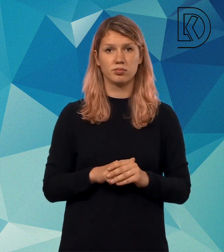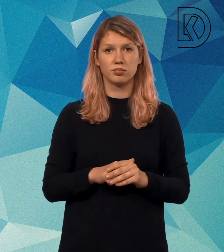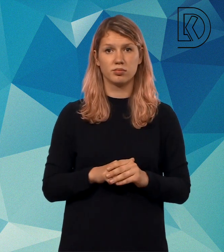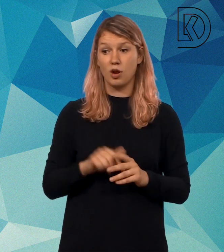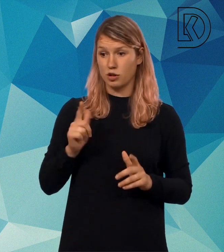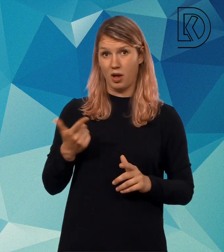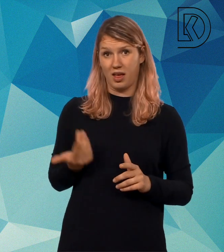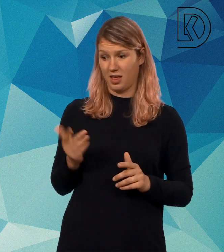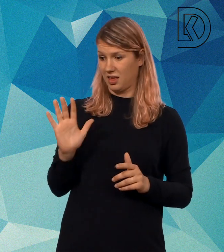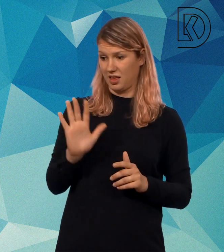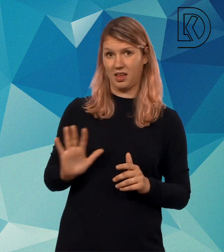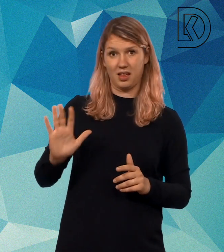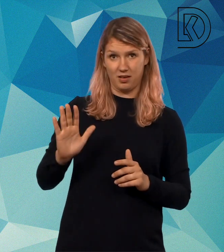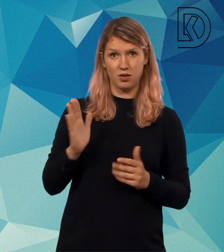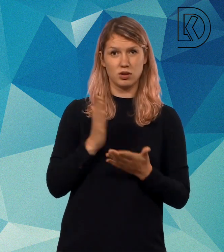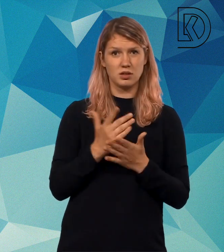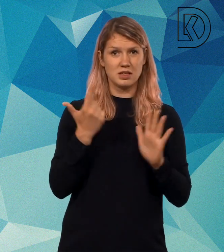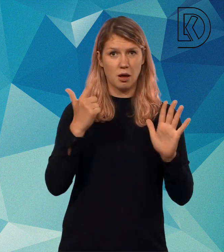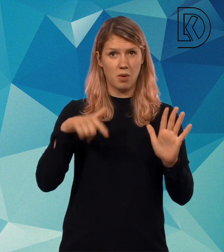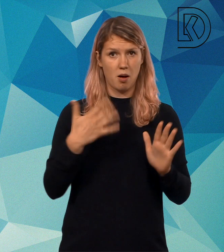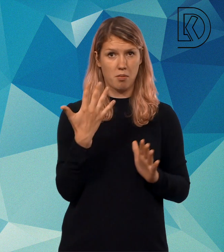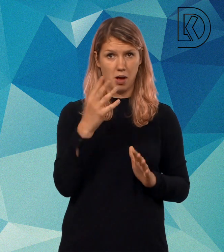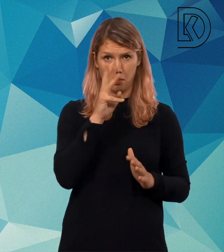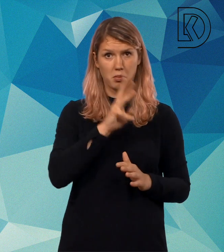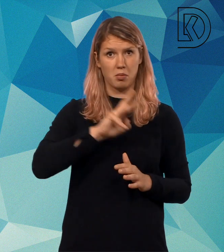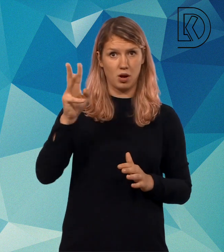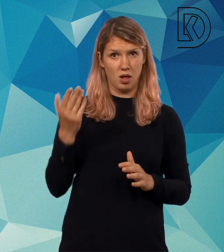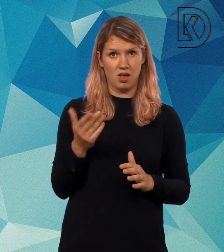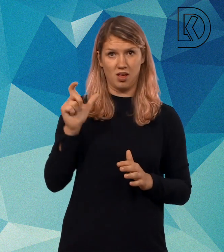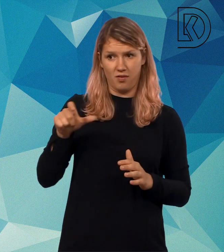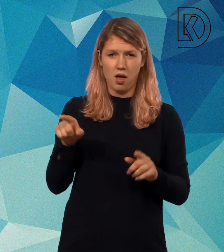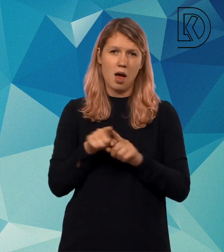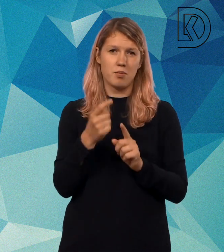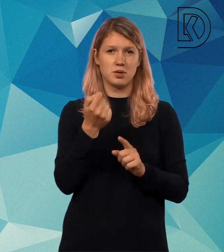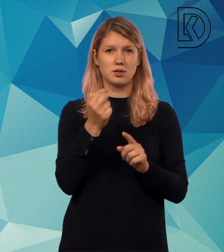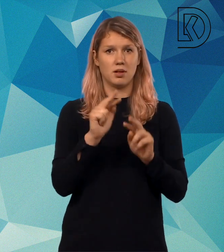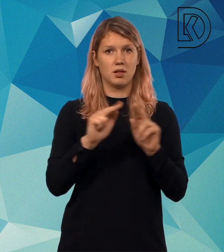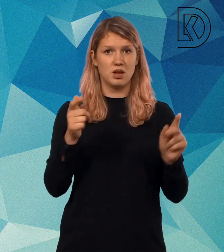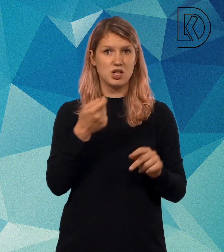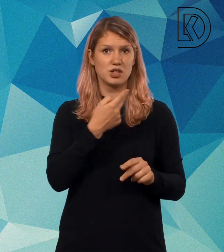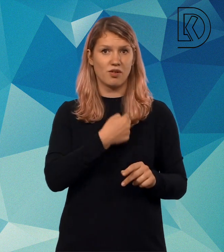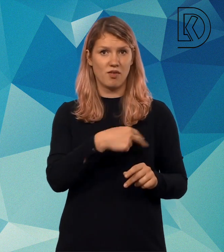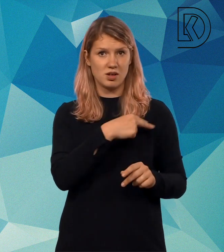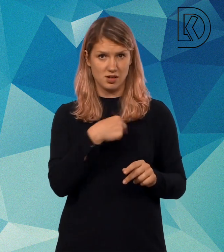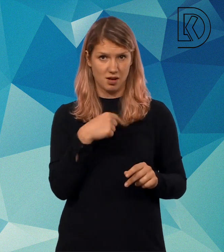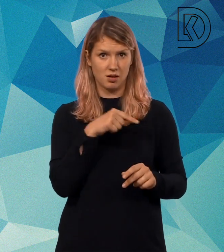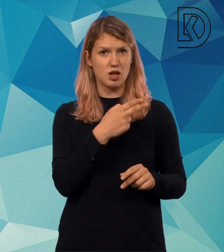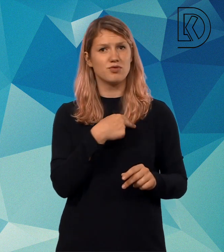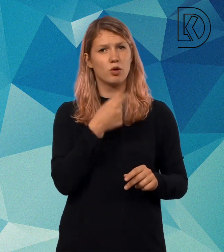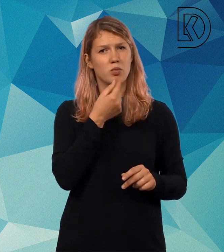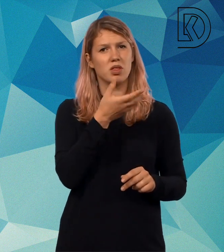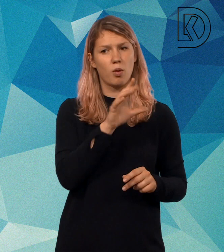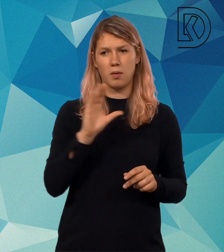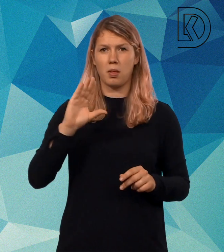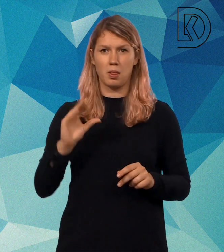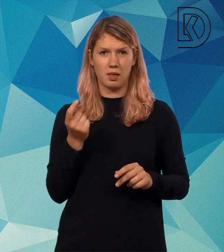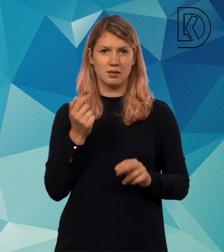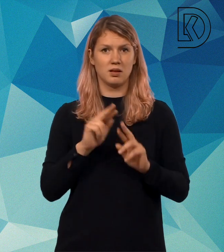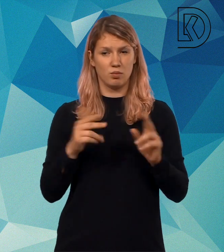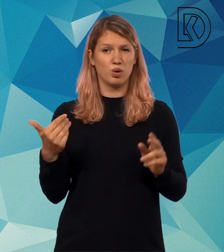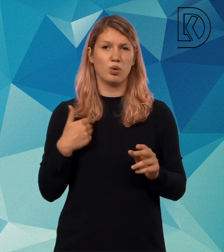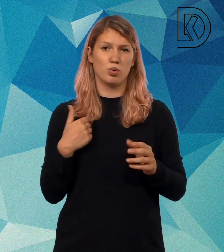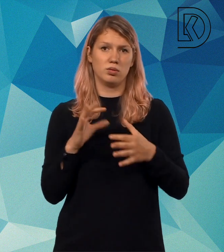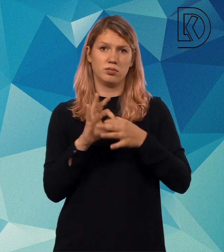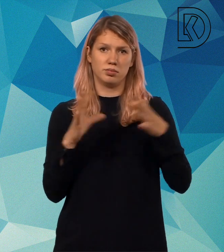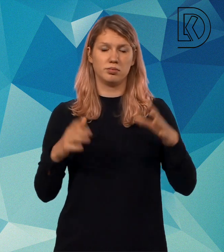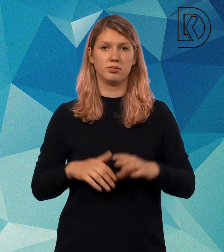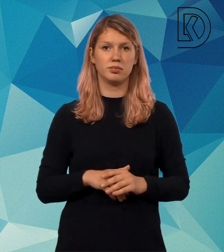Šiame regione iš viso yra maždaug 7,5 mln. gyventojų, panašiai, kaip ir Šveicarijoje, kur gyventojų yra tik šiek tiek daugiau.